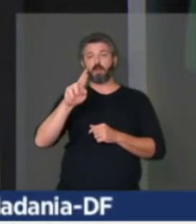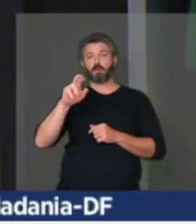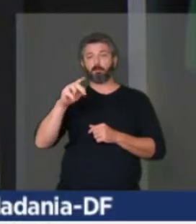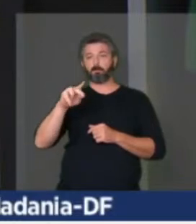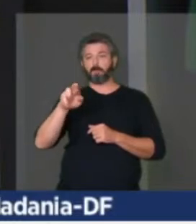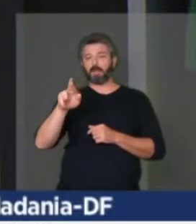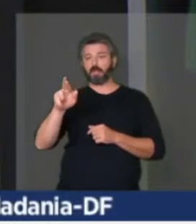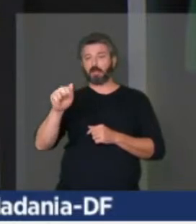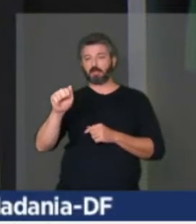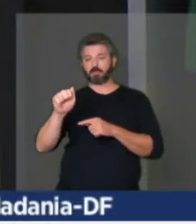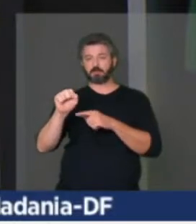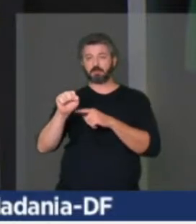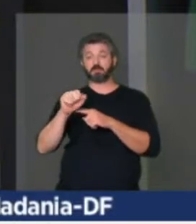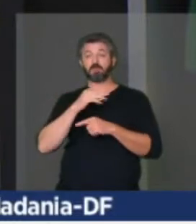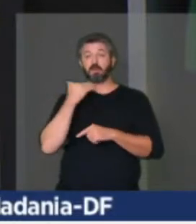CHEGANDO O TOTAL DE 453 MORTES